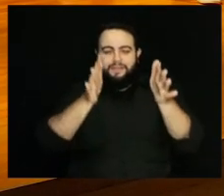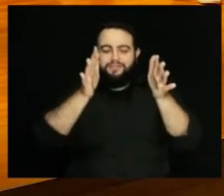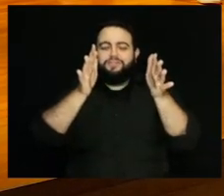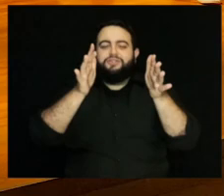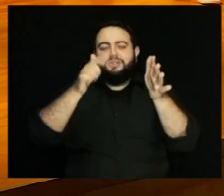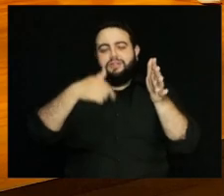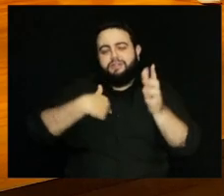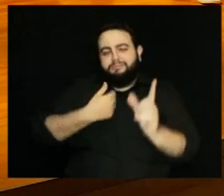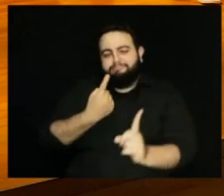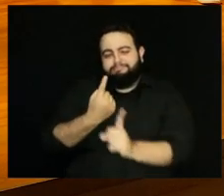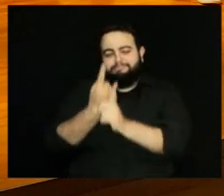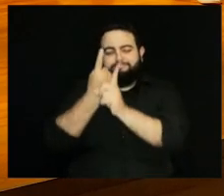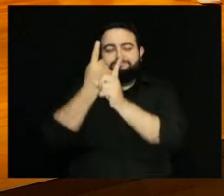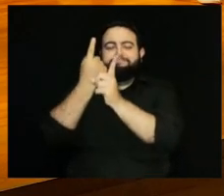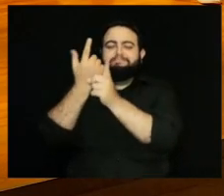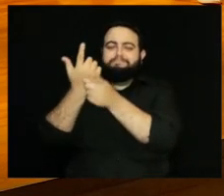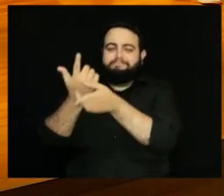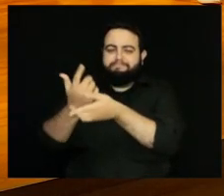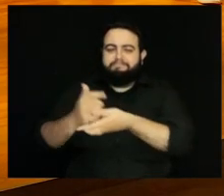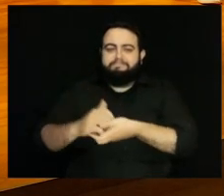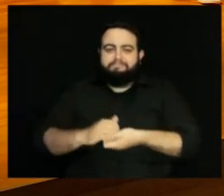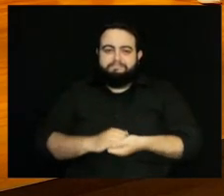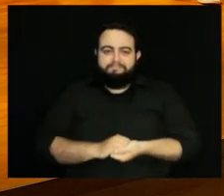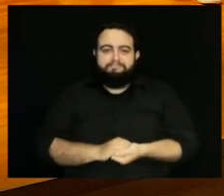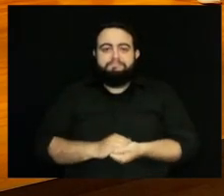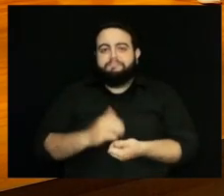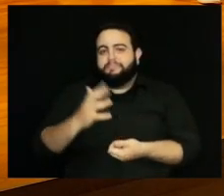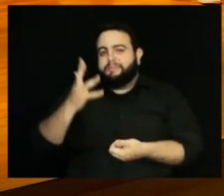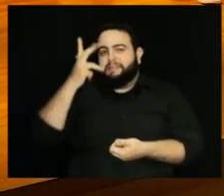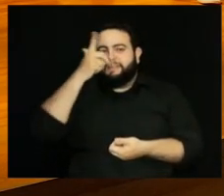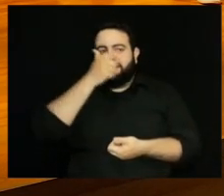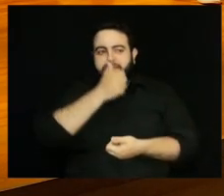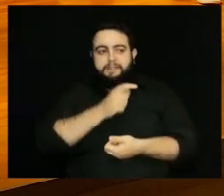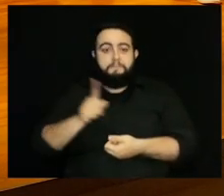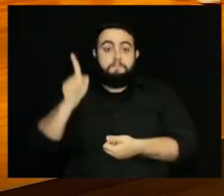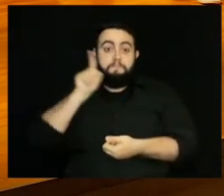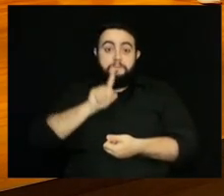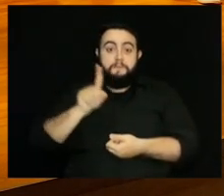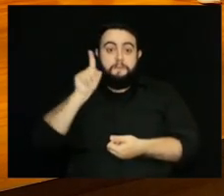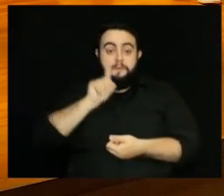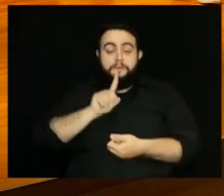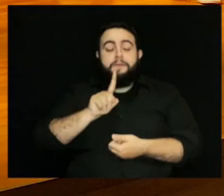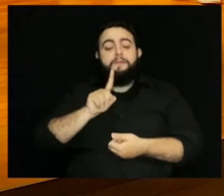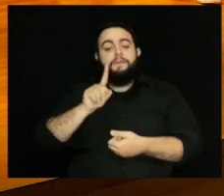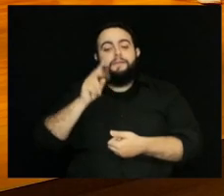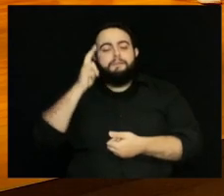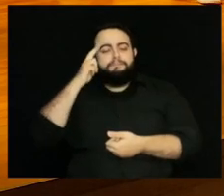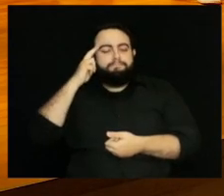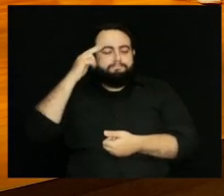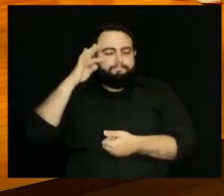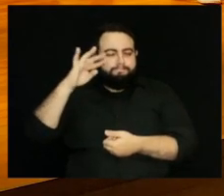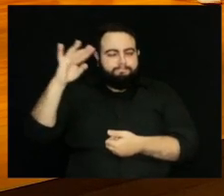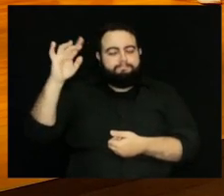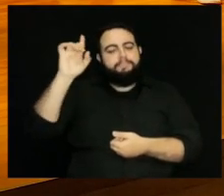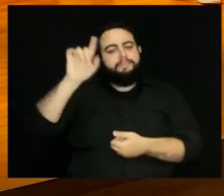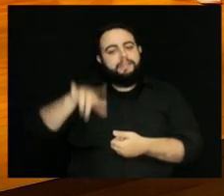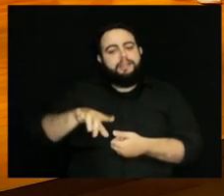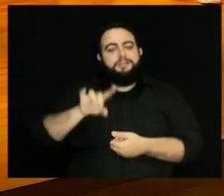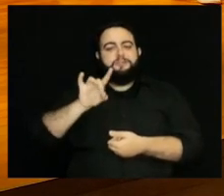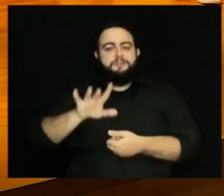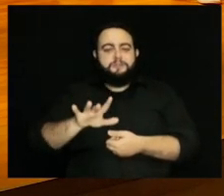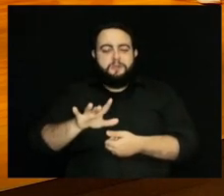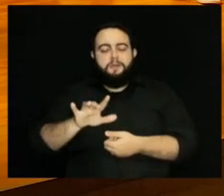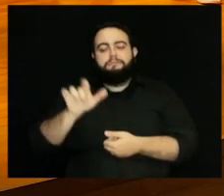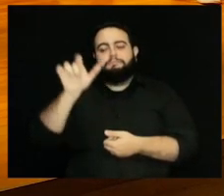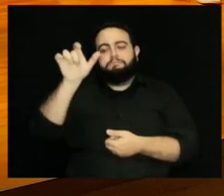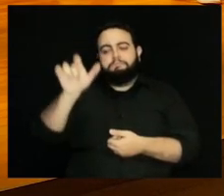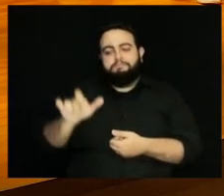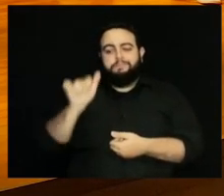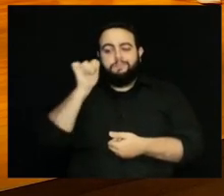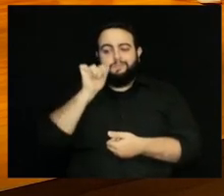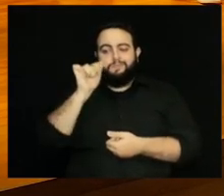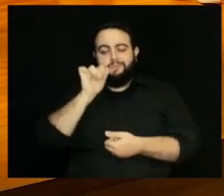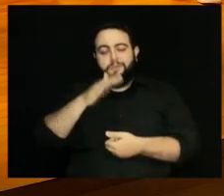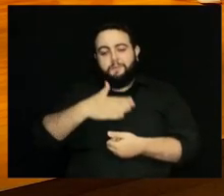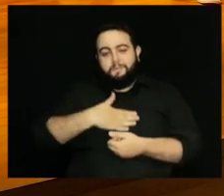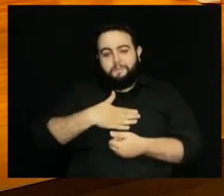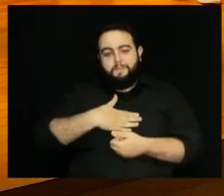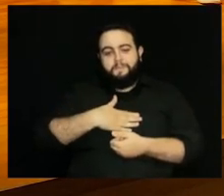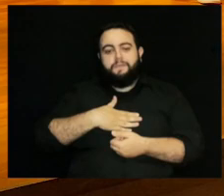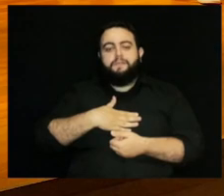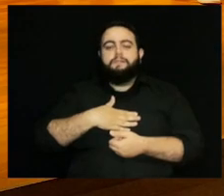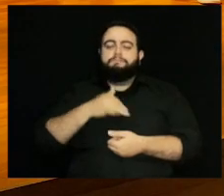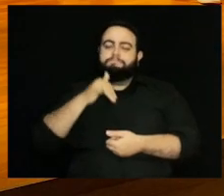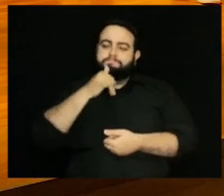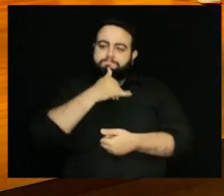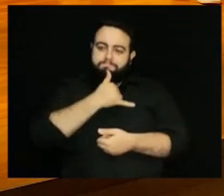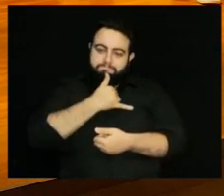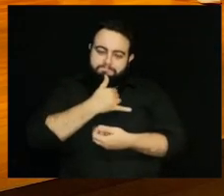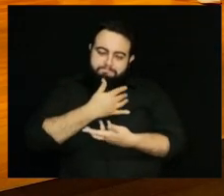encontrar. Linda morena sem fantasia eras columbina desse meu penar